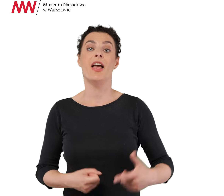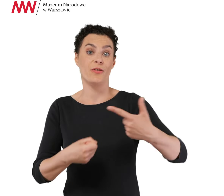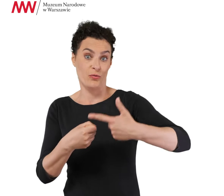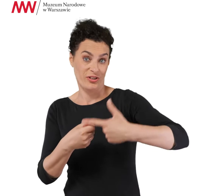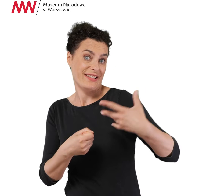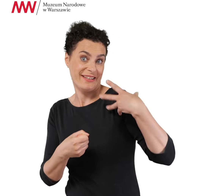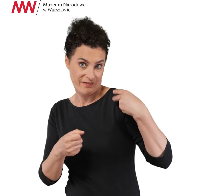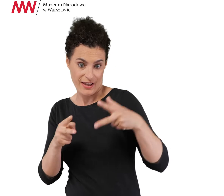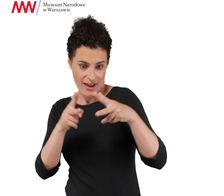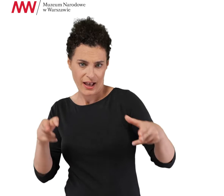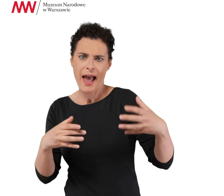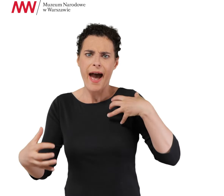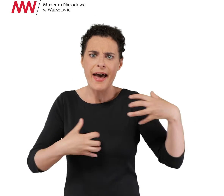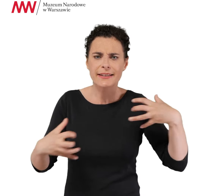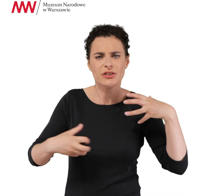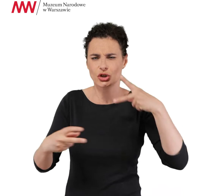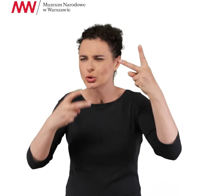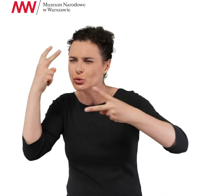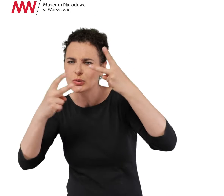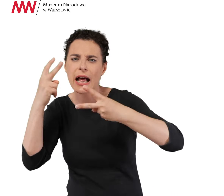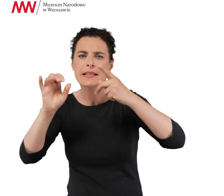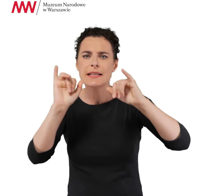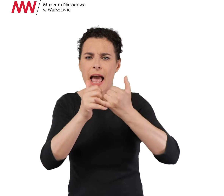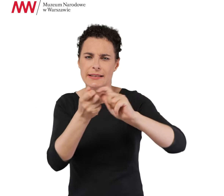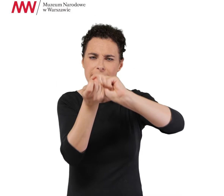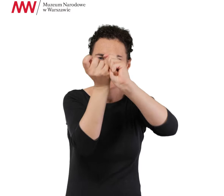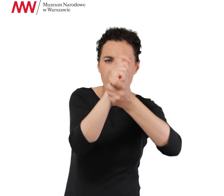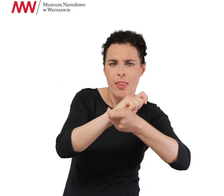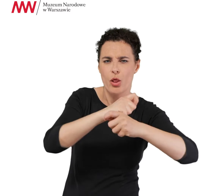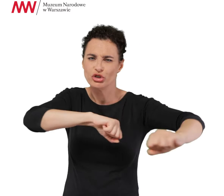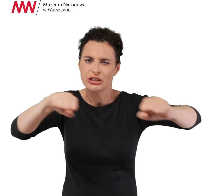Ukazywanie zmienności i dynamizmu rzeczywistości to jeden z głównych wątków